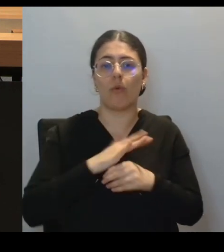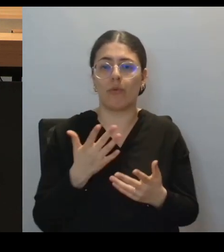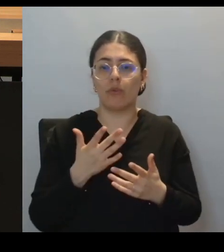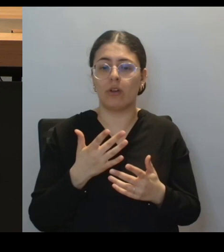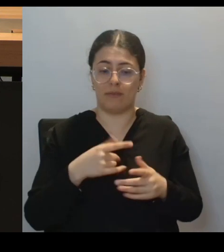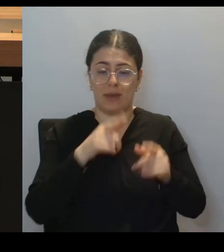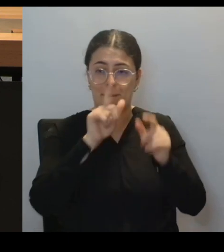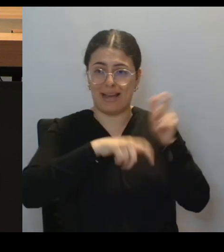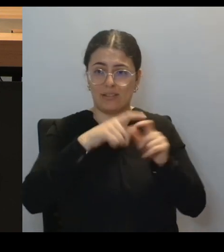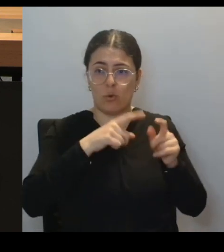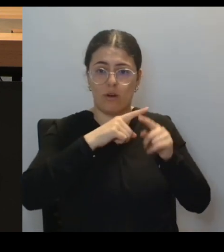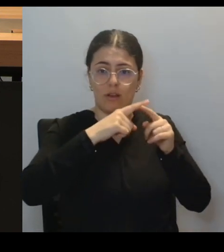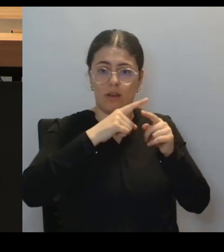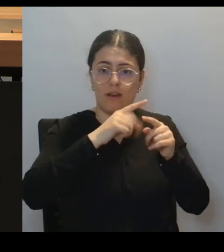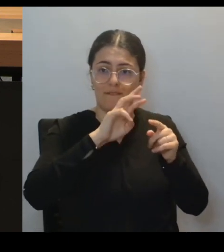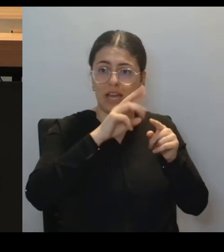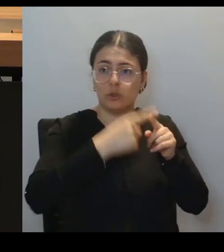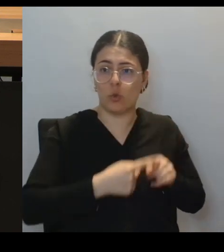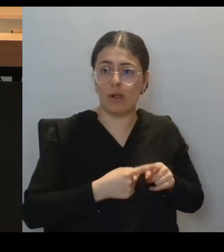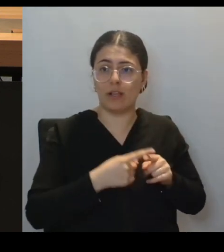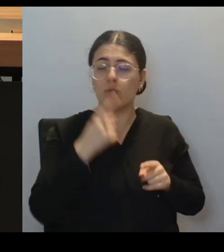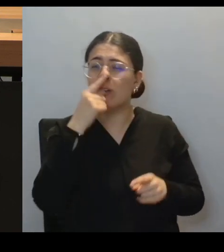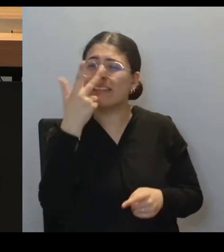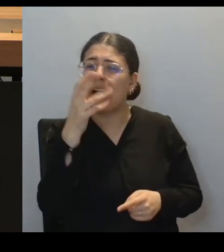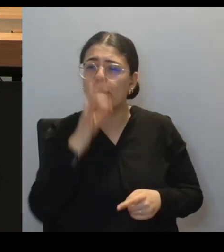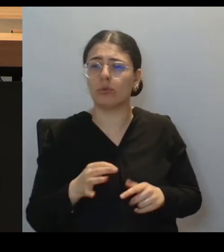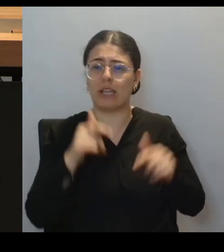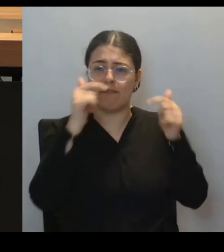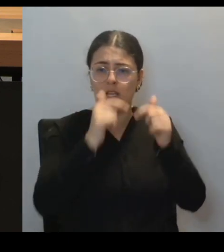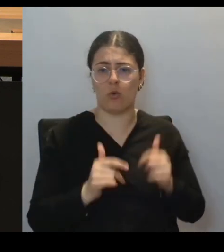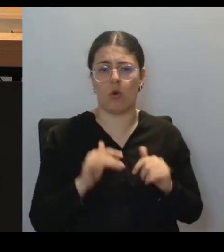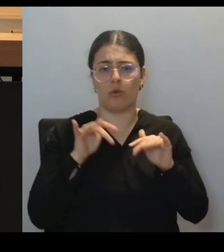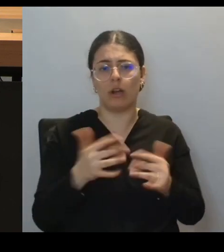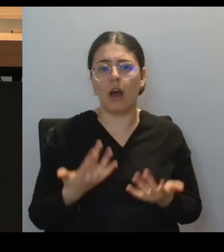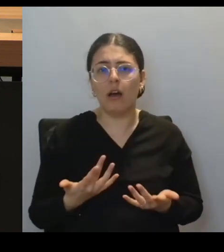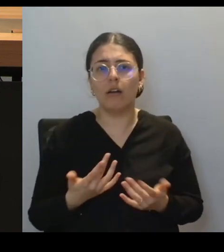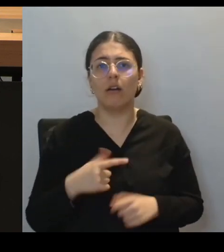Und Berlin hat eine der höchsten Armutsquoten bundesweit und die Nicht